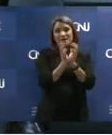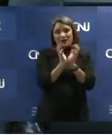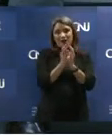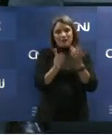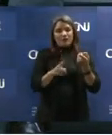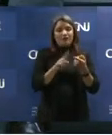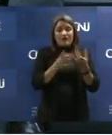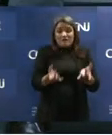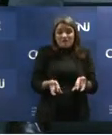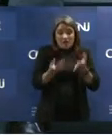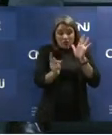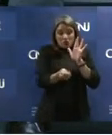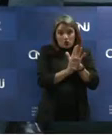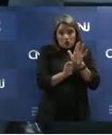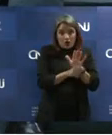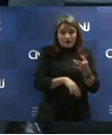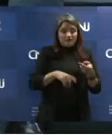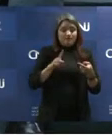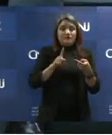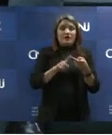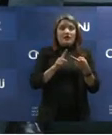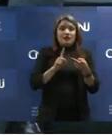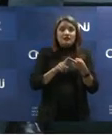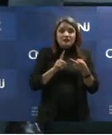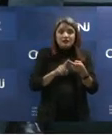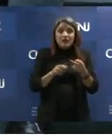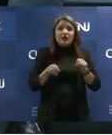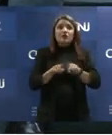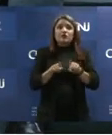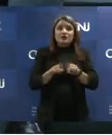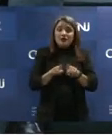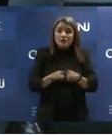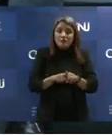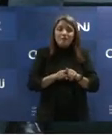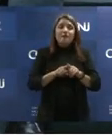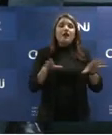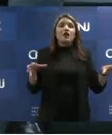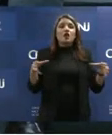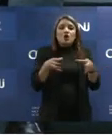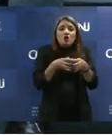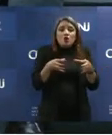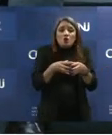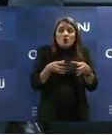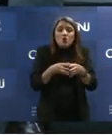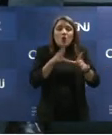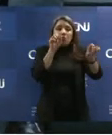associação para o tráfico de homicídio e hediondo, grupo de extermínio conforme.